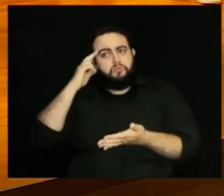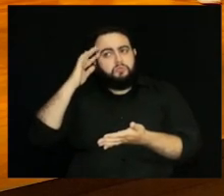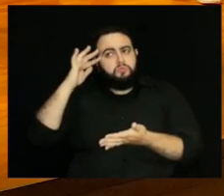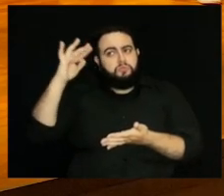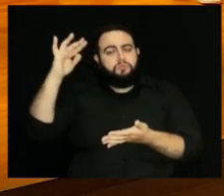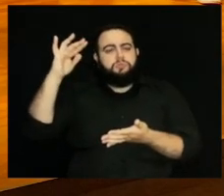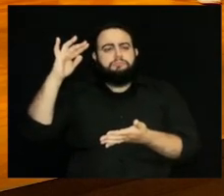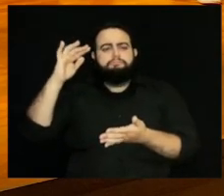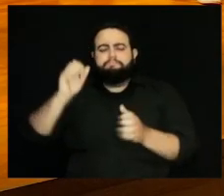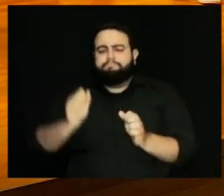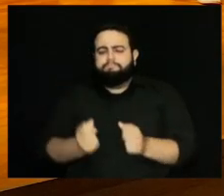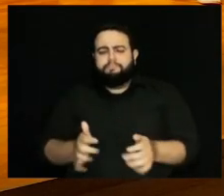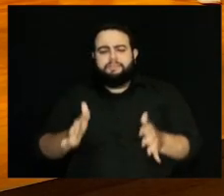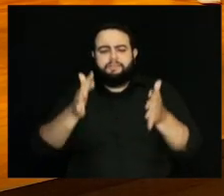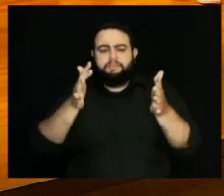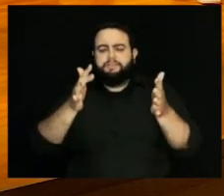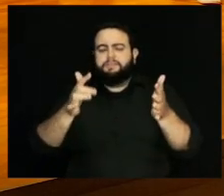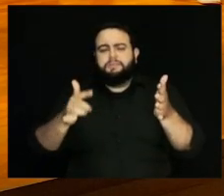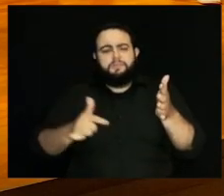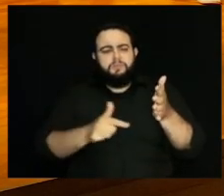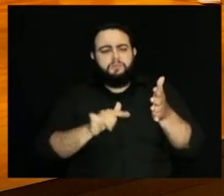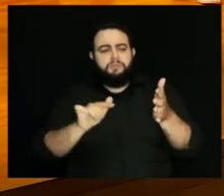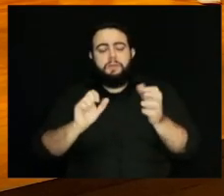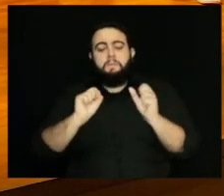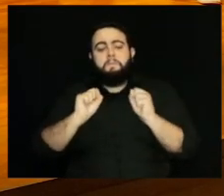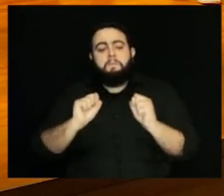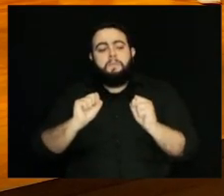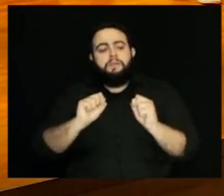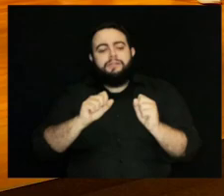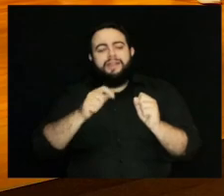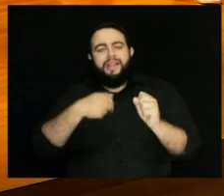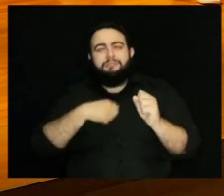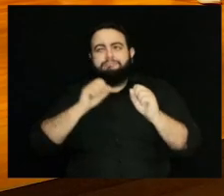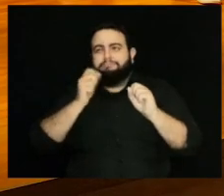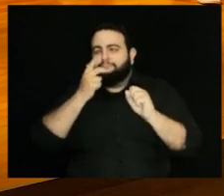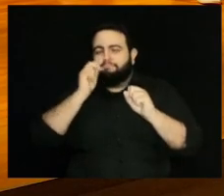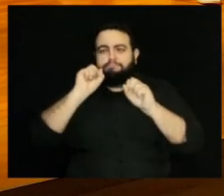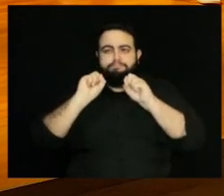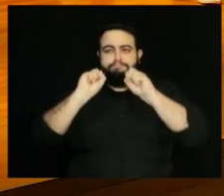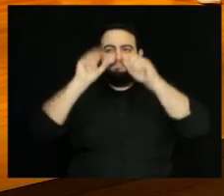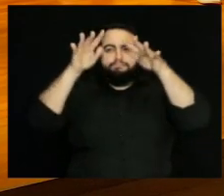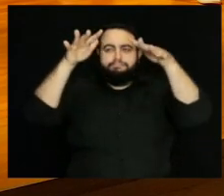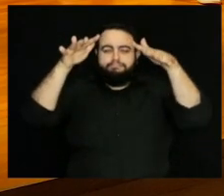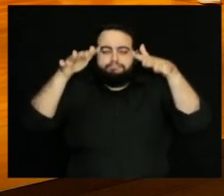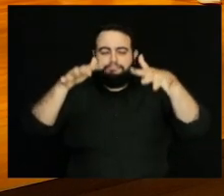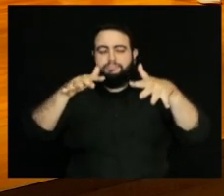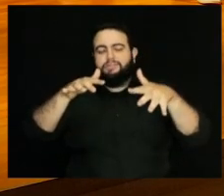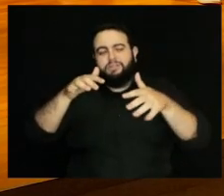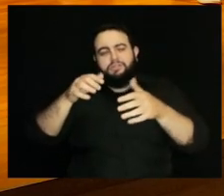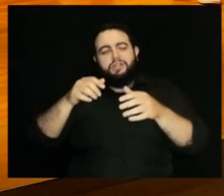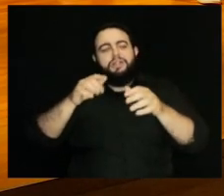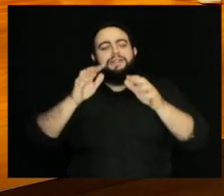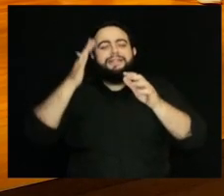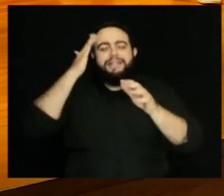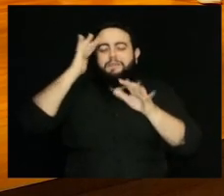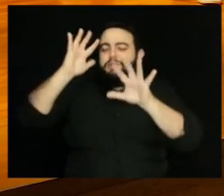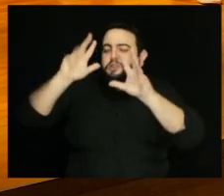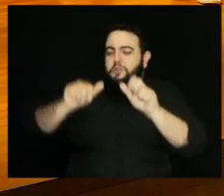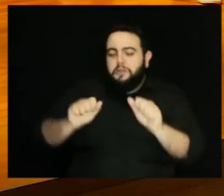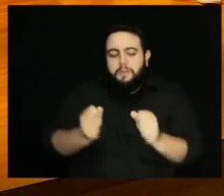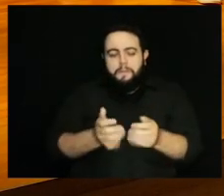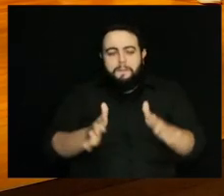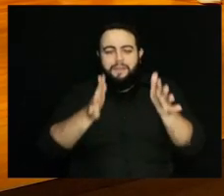par sem par. A serpentina que eu joguei sabia toda a magia de te